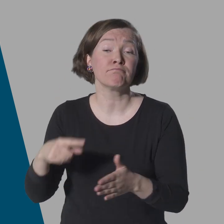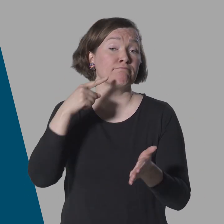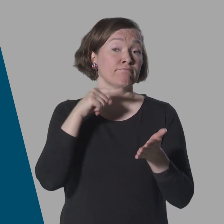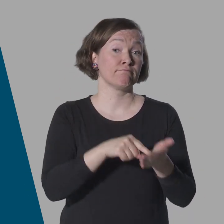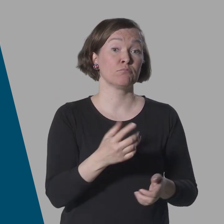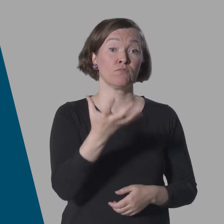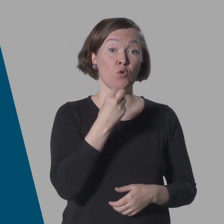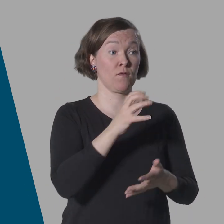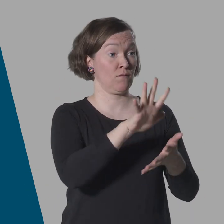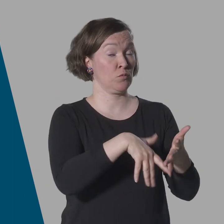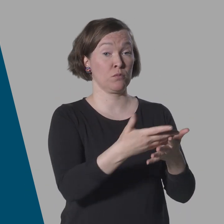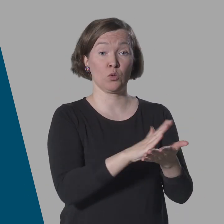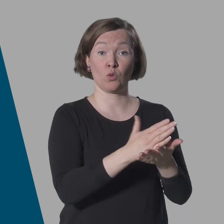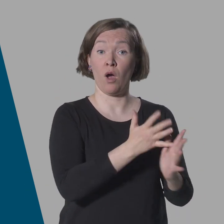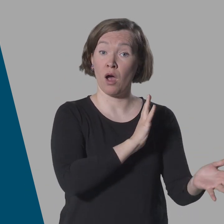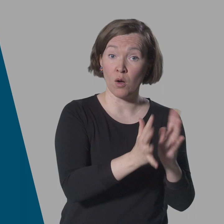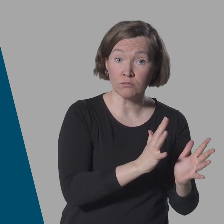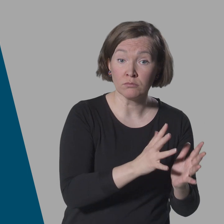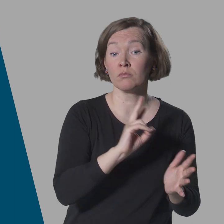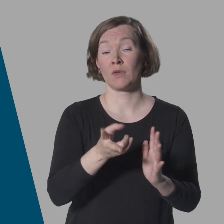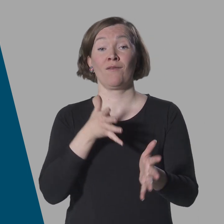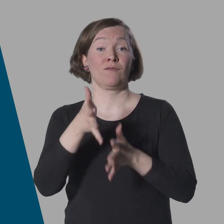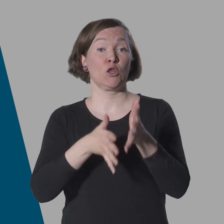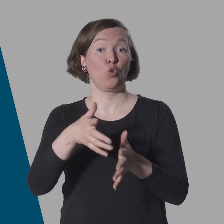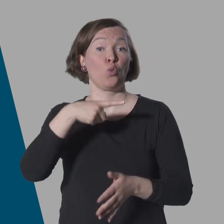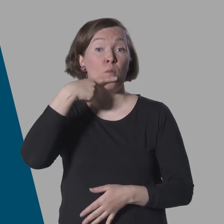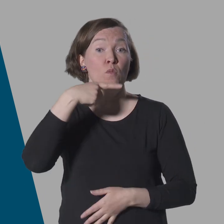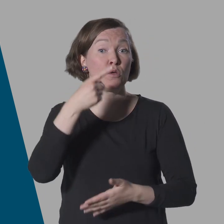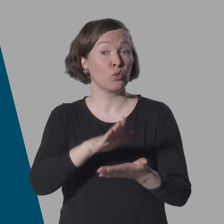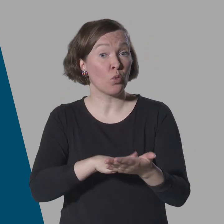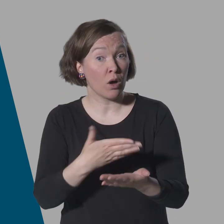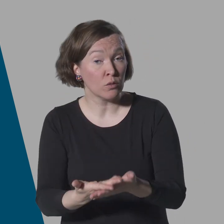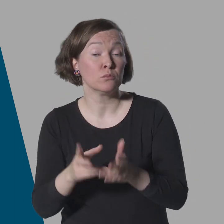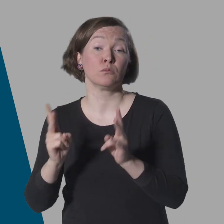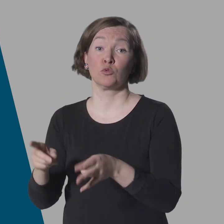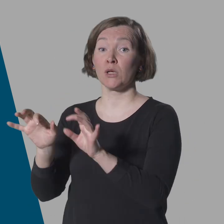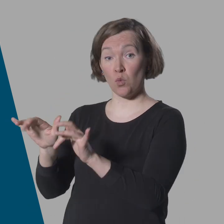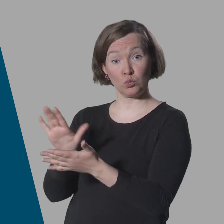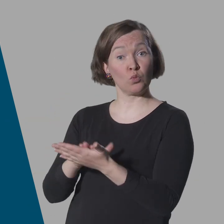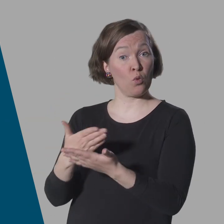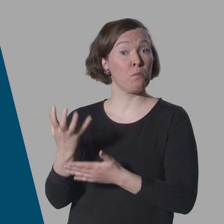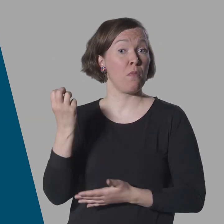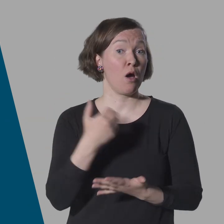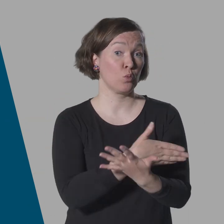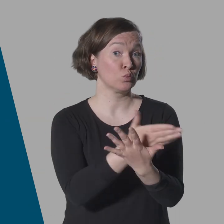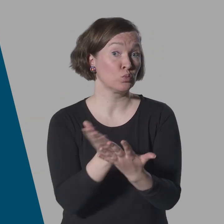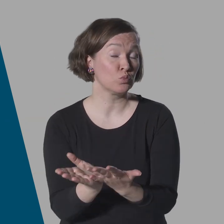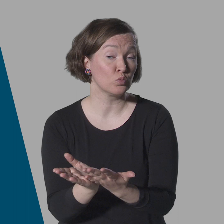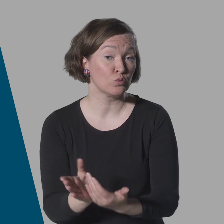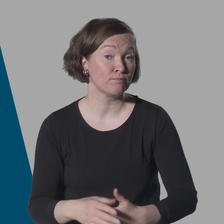niin viittomakielellä, viitotulla puheella kuin myös kirjoitustulkkauksena.